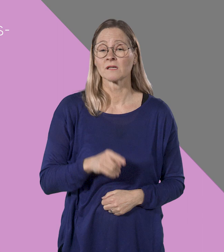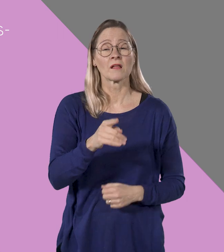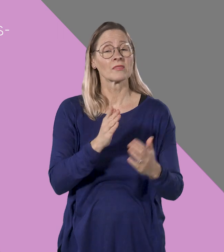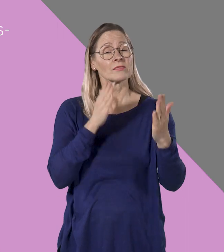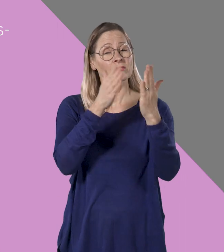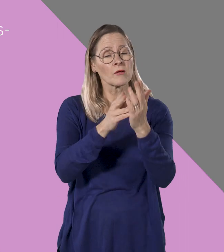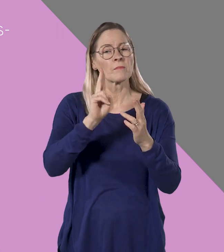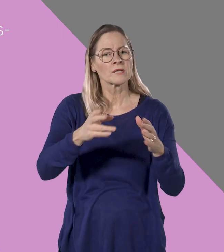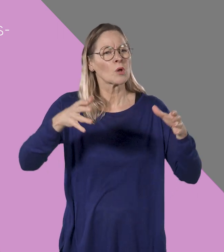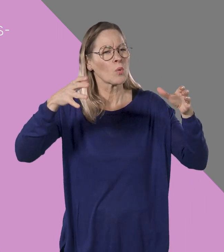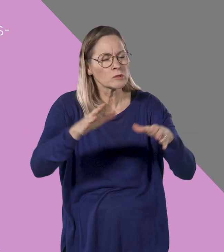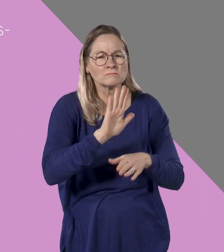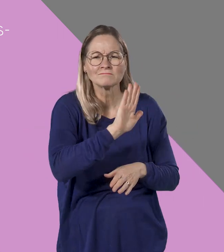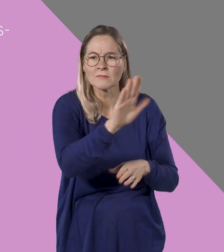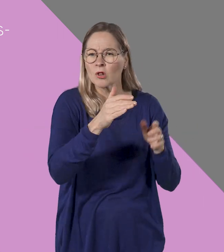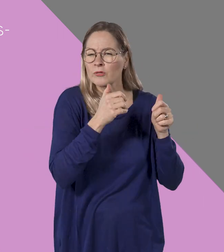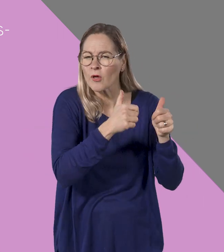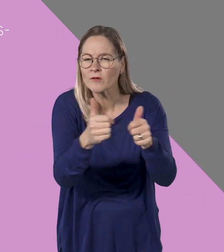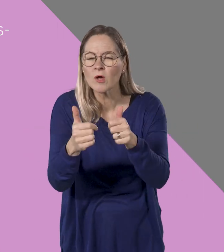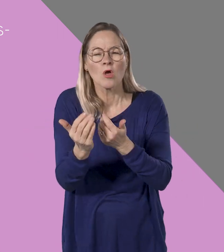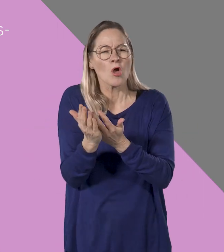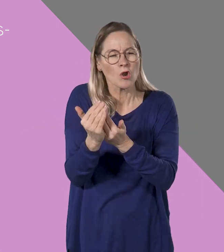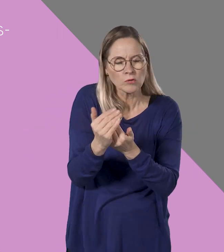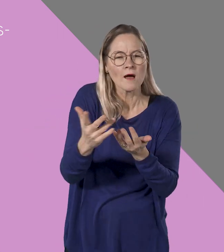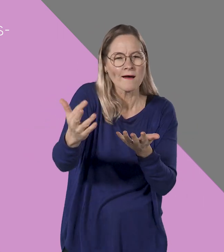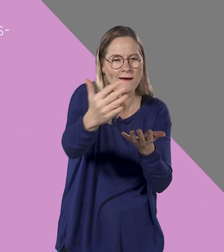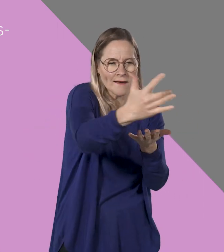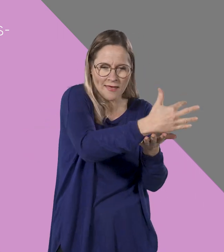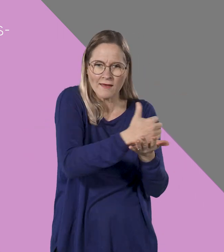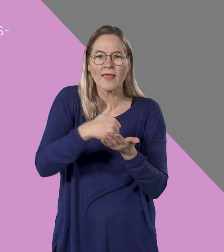Tavoitteena oli kerätä yhteisön toiveita ja odotuksia -